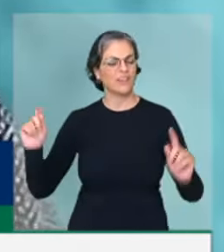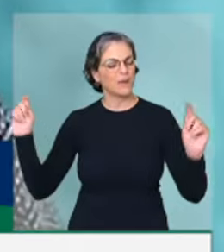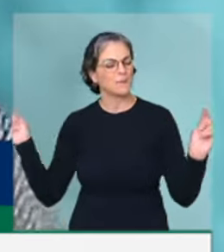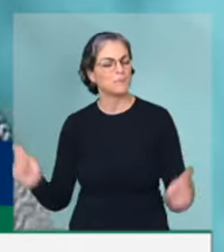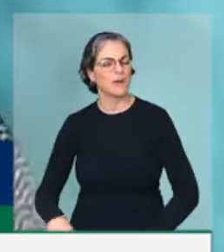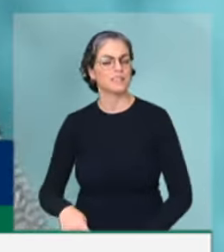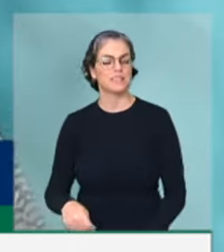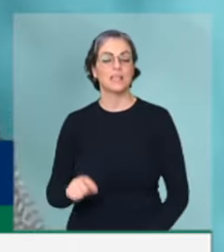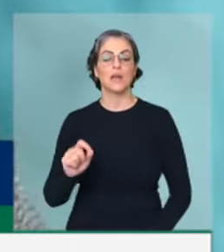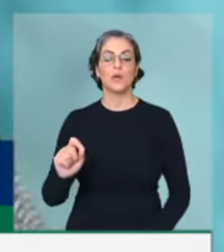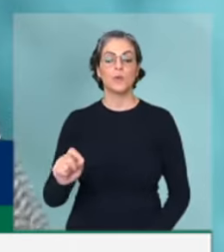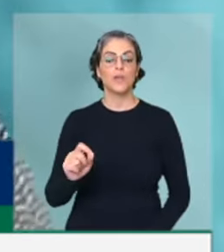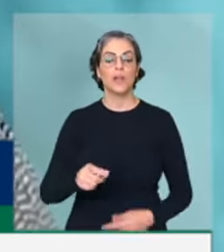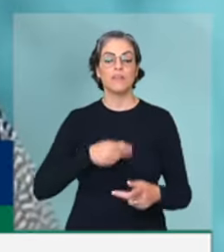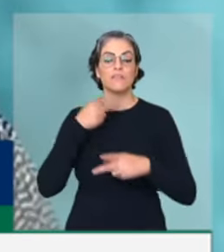RIA.... E NOS FAZER ENTENDER.... A GRANDEZA.... DE